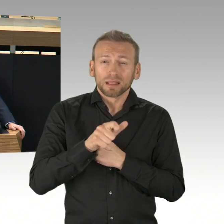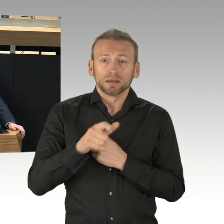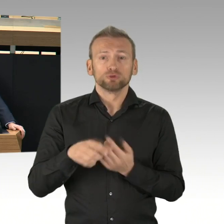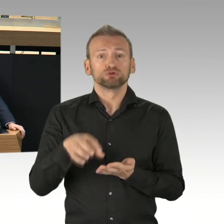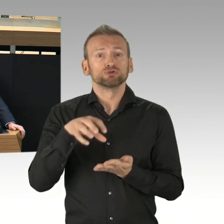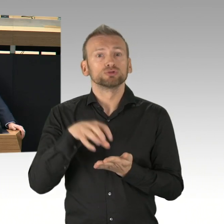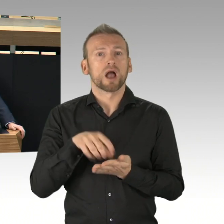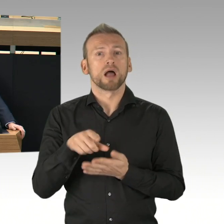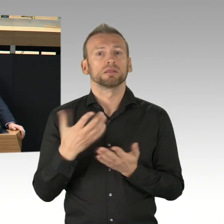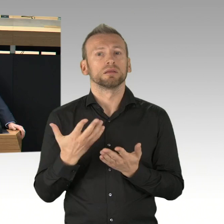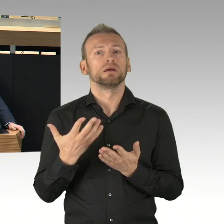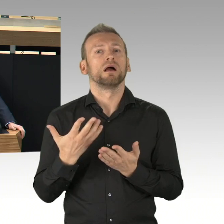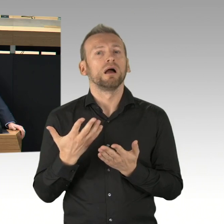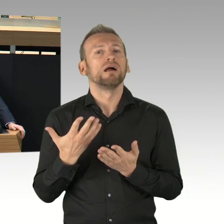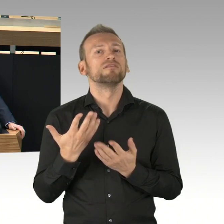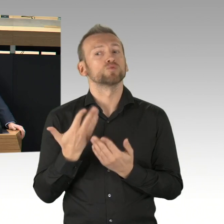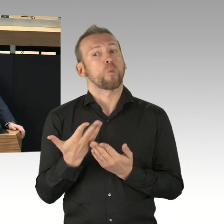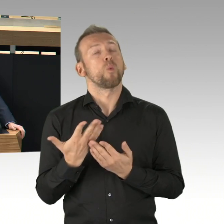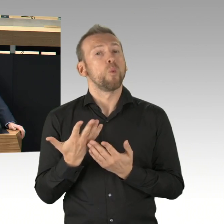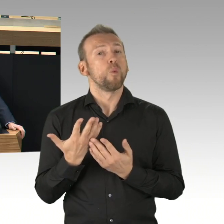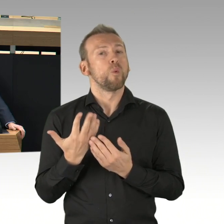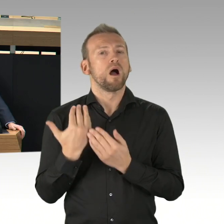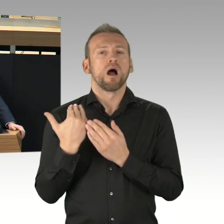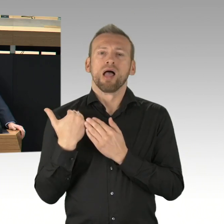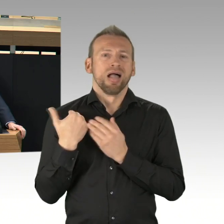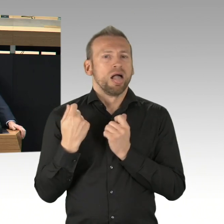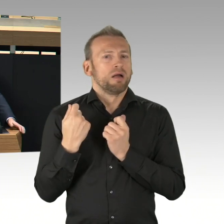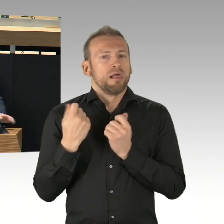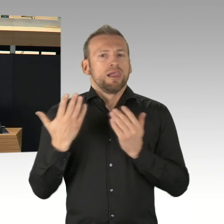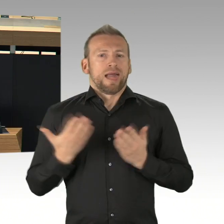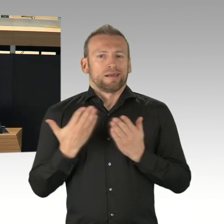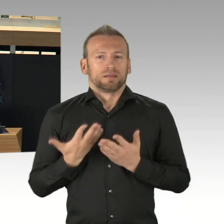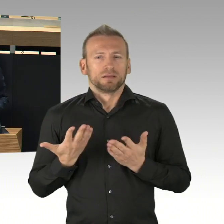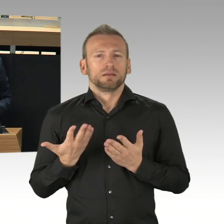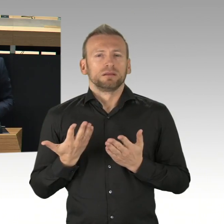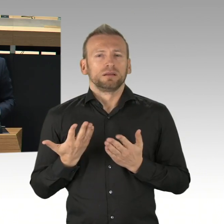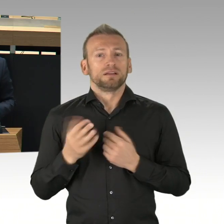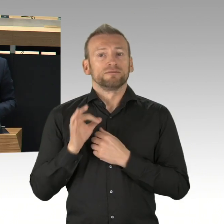Sie organisieren, dass in dieser Stadt der Druck stetig größer wird. Sie setzen sich nicht damit auseinander,